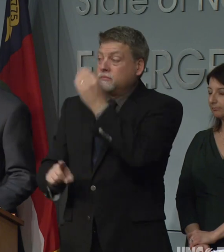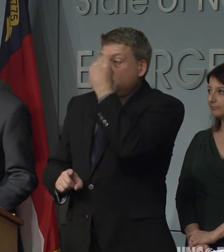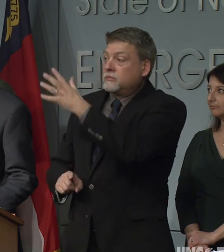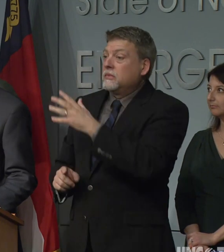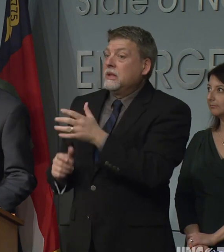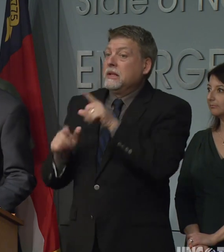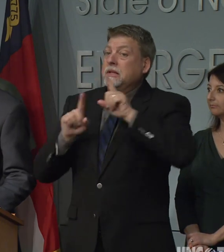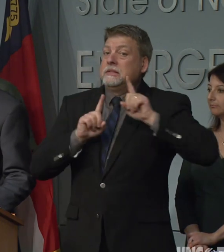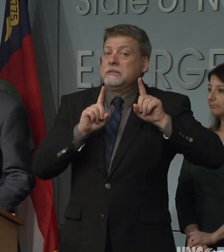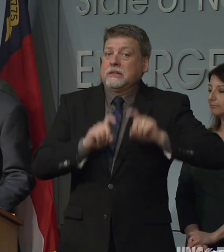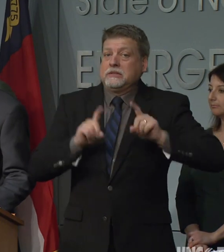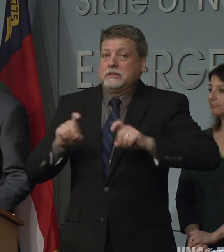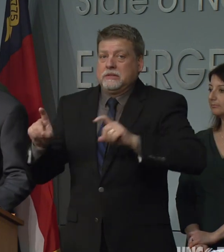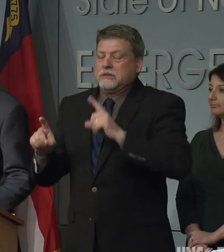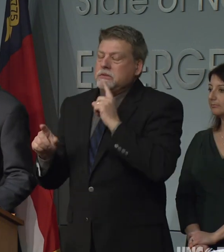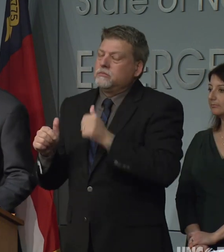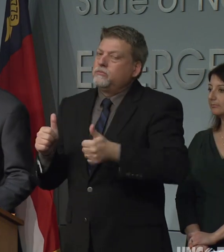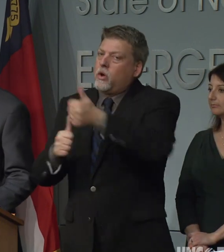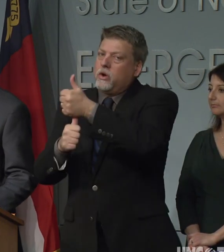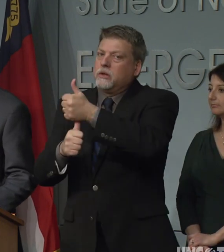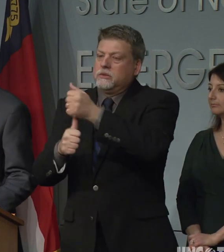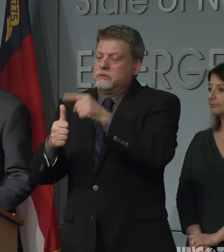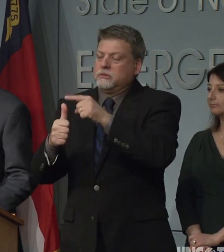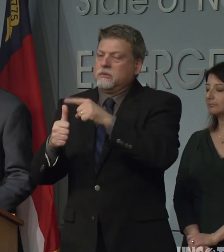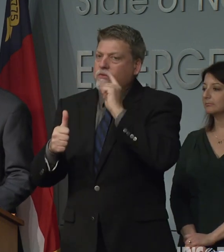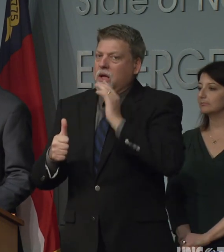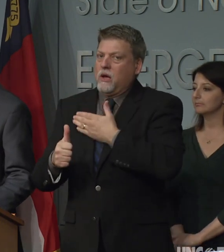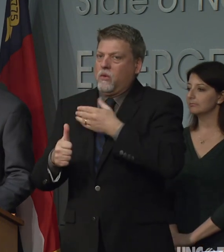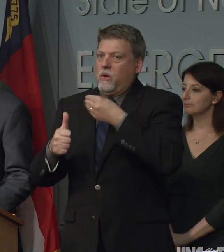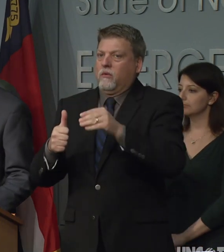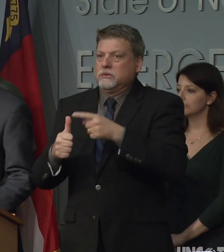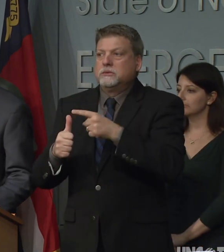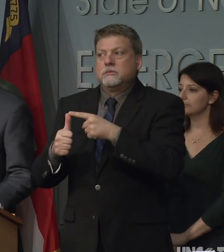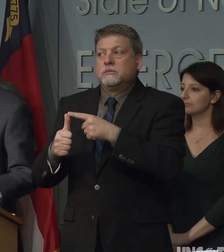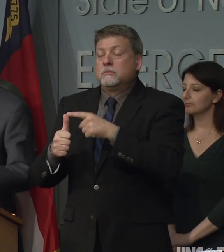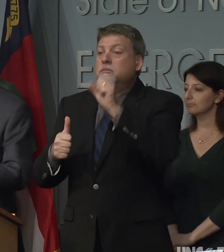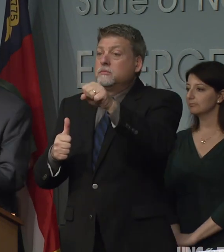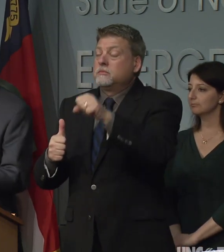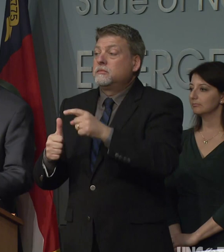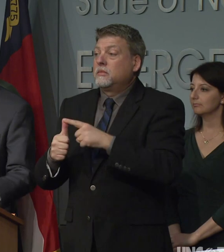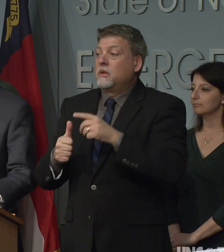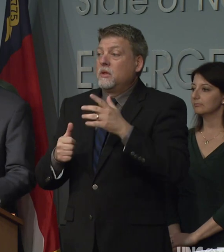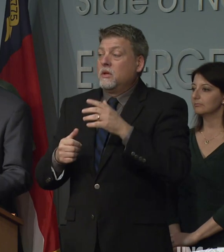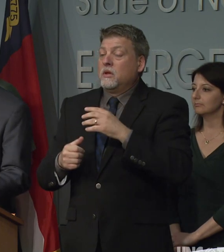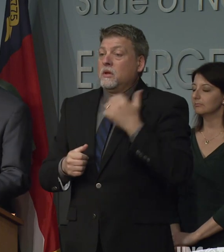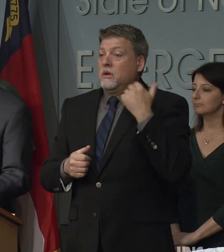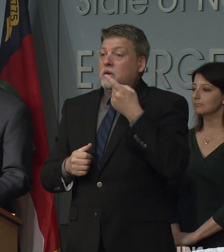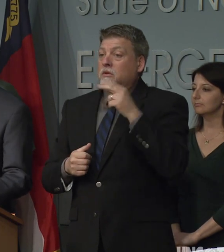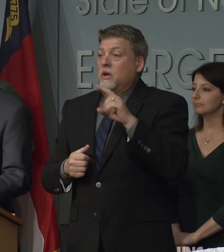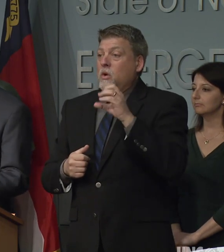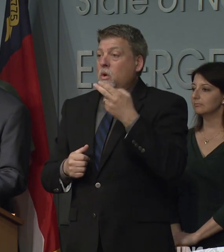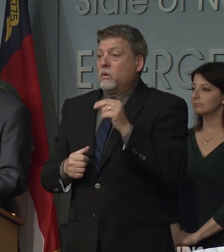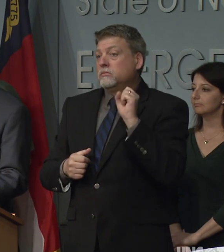Quisiera agregar a esto que las pruebas son una prioridad para nuestra Administración.